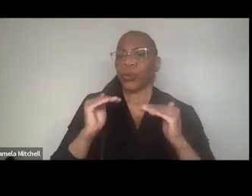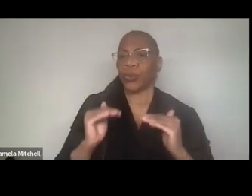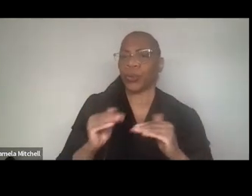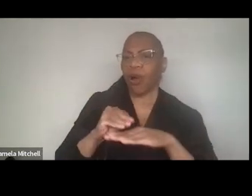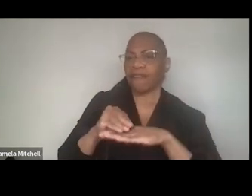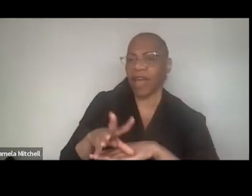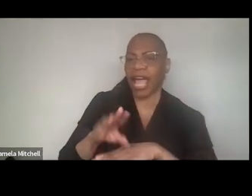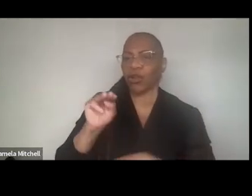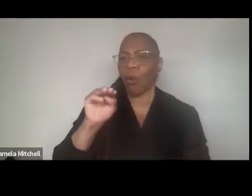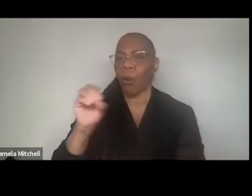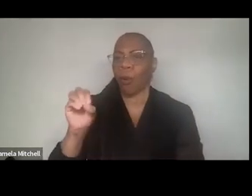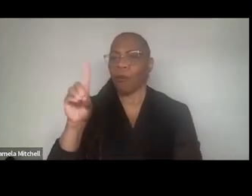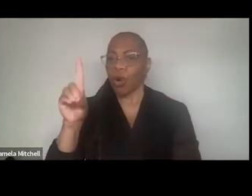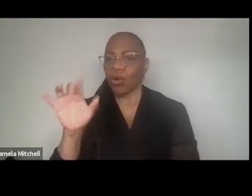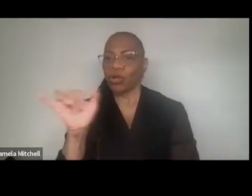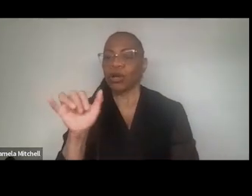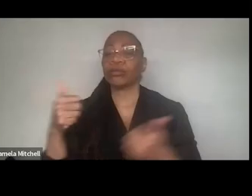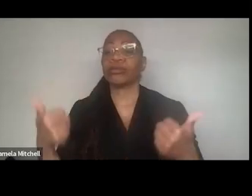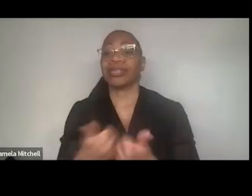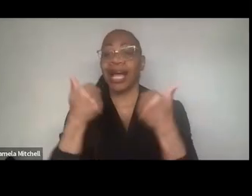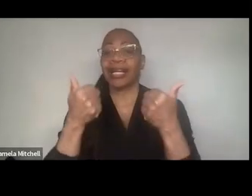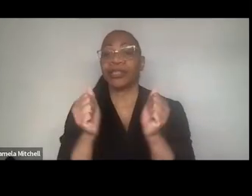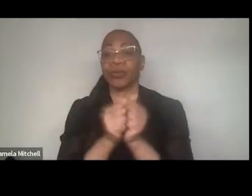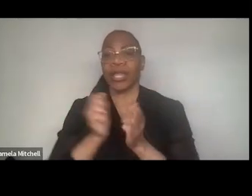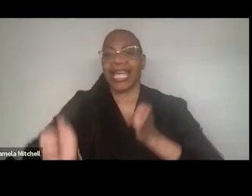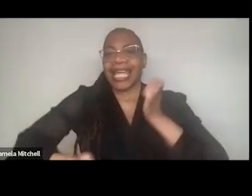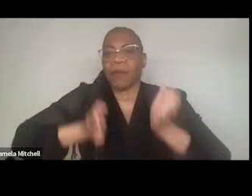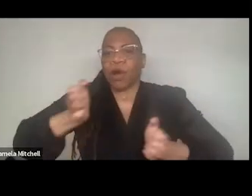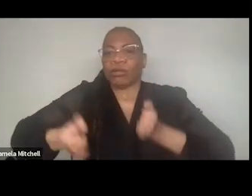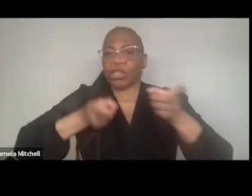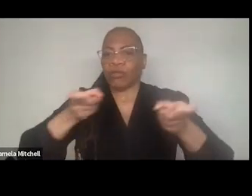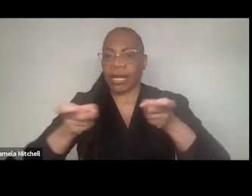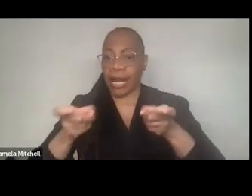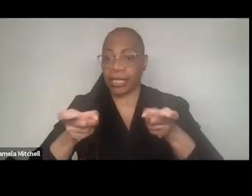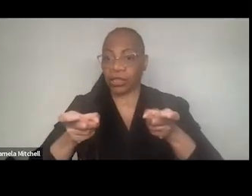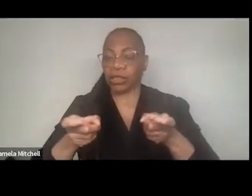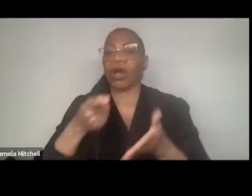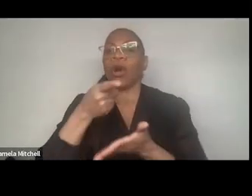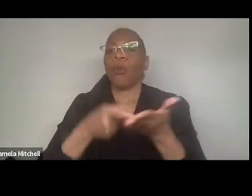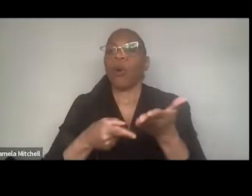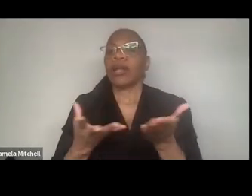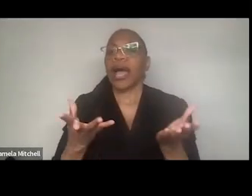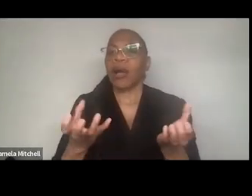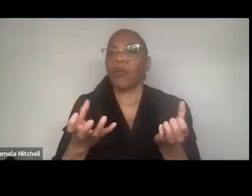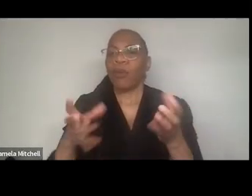y desafíos con la regulación emocional. Algo que quiero decir de antemano es que no todas las personas con una lesión cerebral